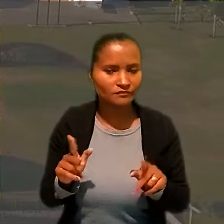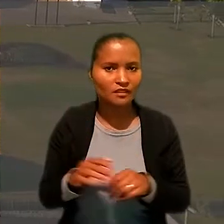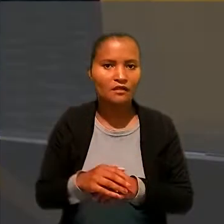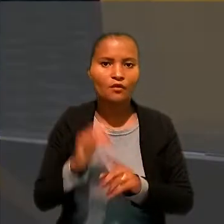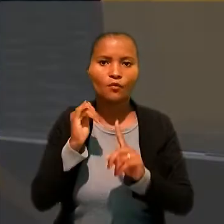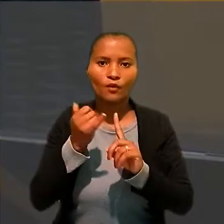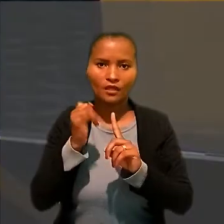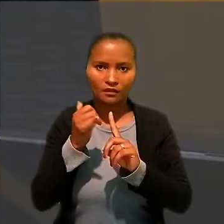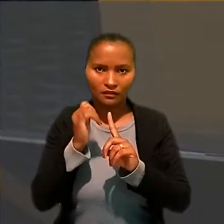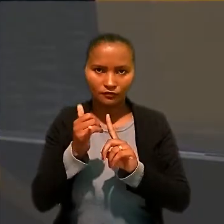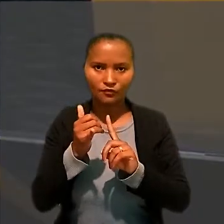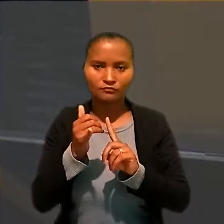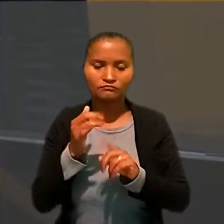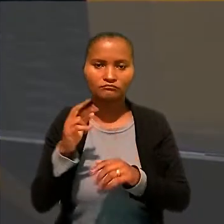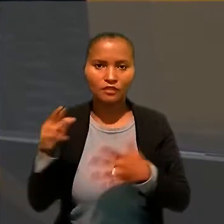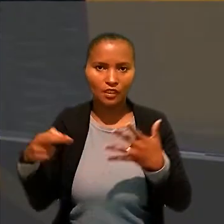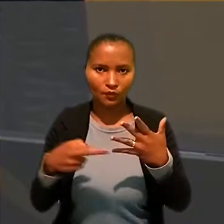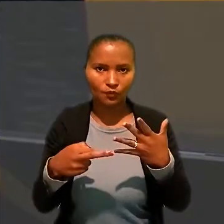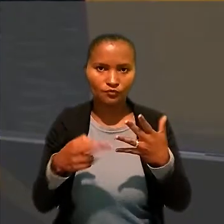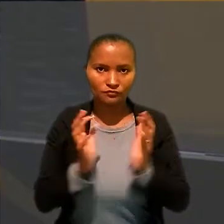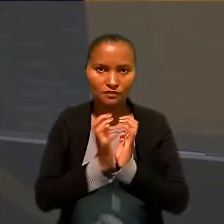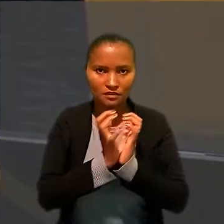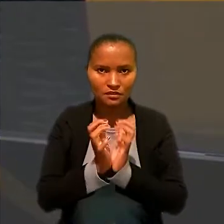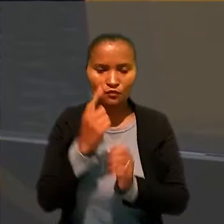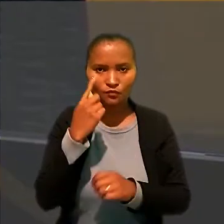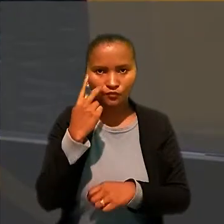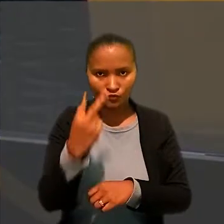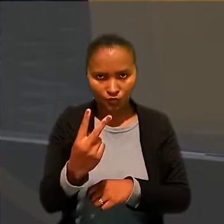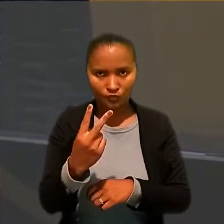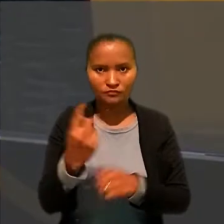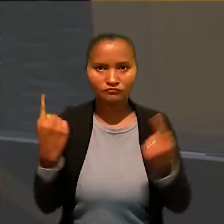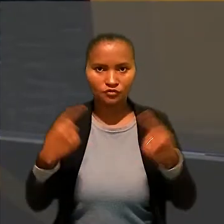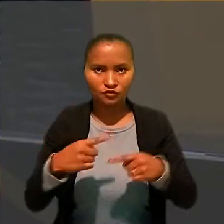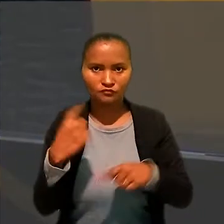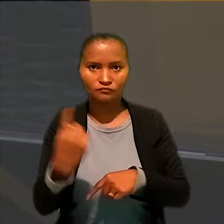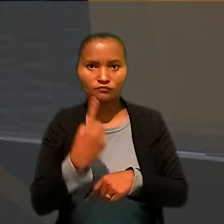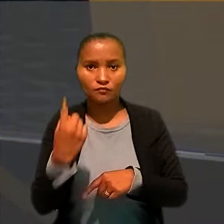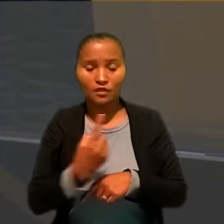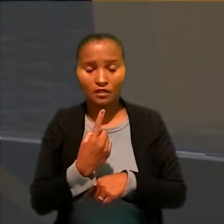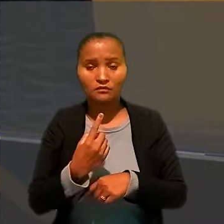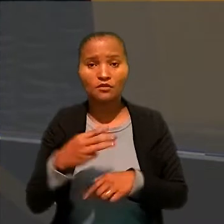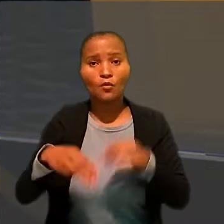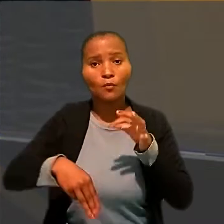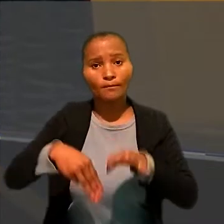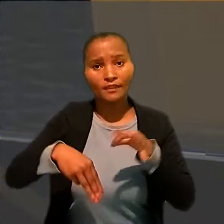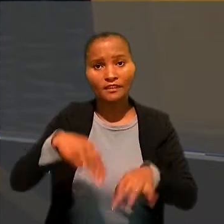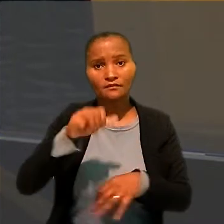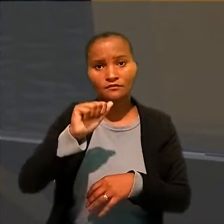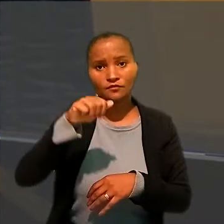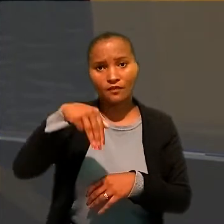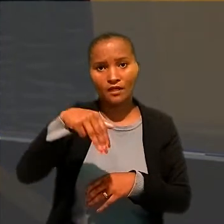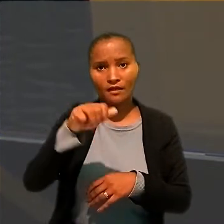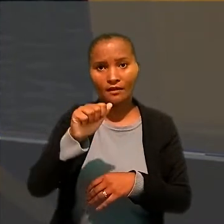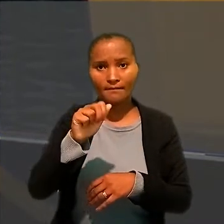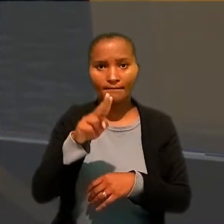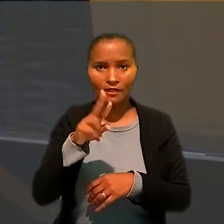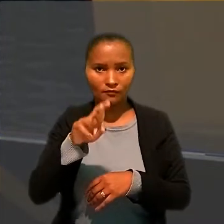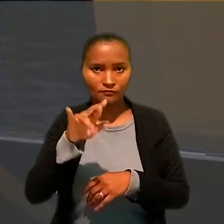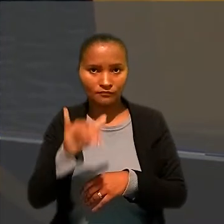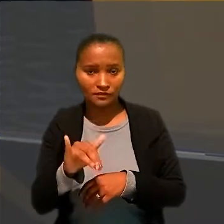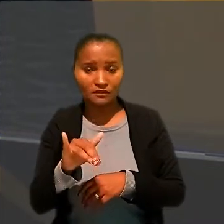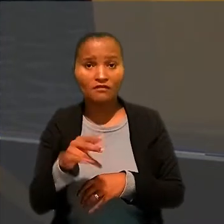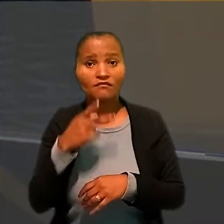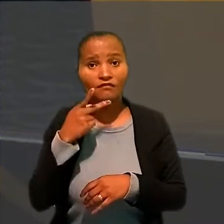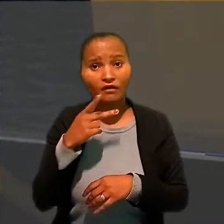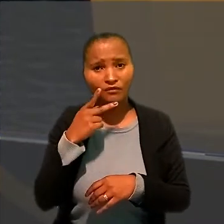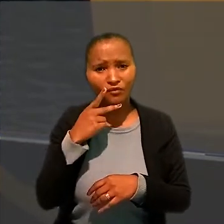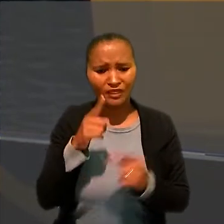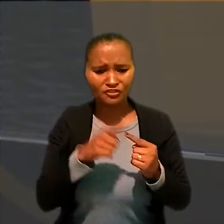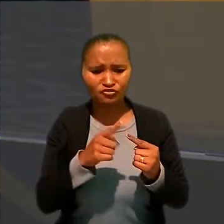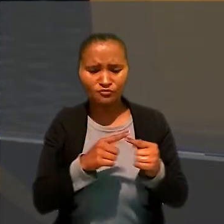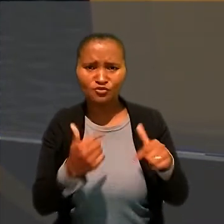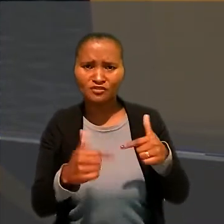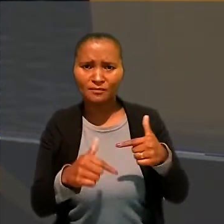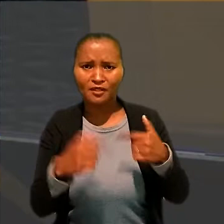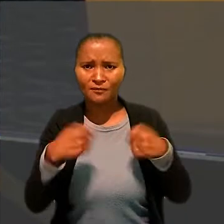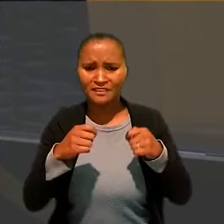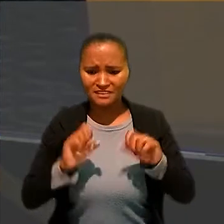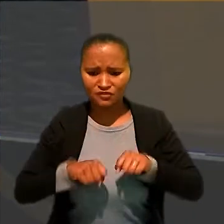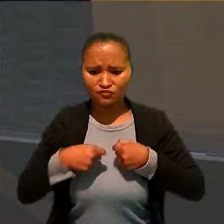O relator do recurso na Seção 2 de Dissídios Individuais, ministro Amaury Rodrigues, destacou que o tipo de serviço demandava esforço físico e estado de alerta,